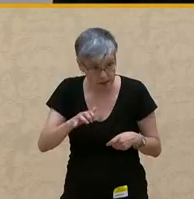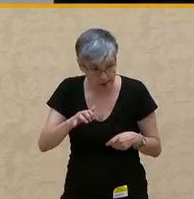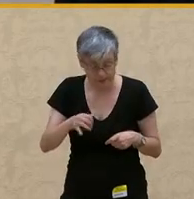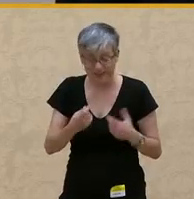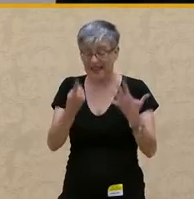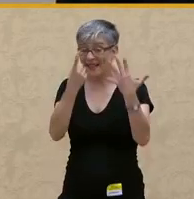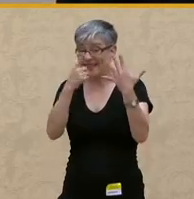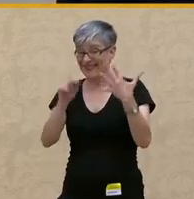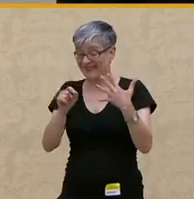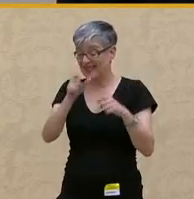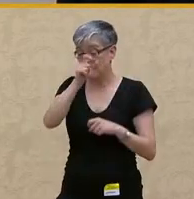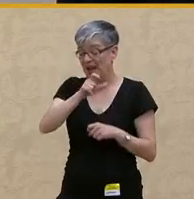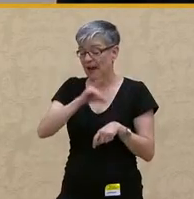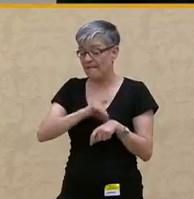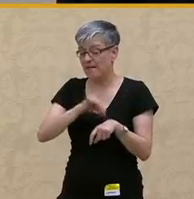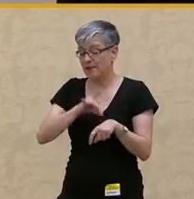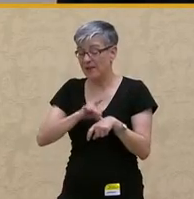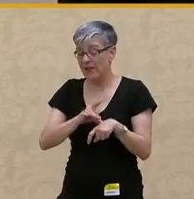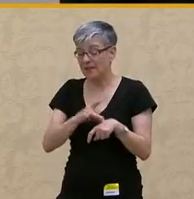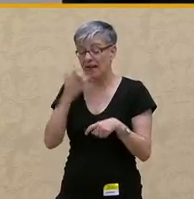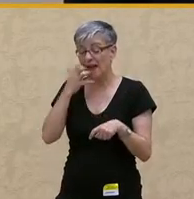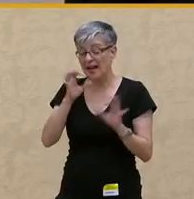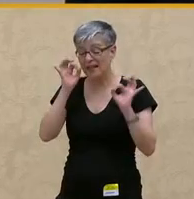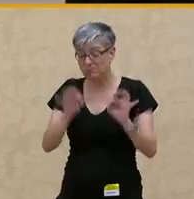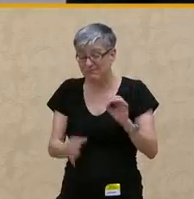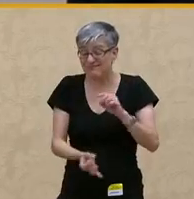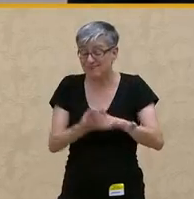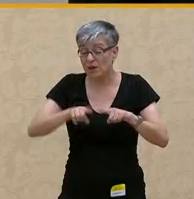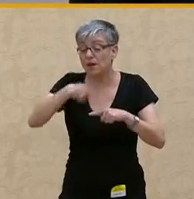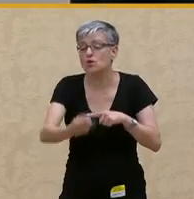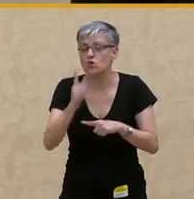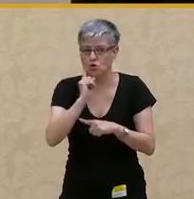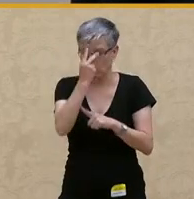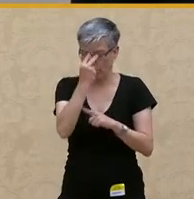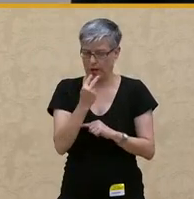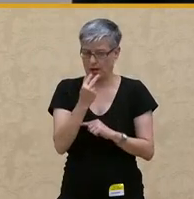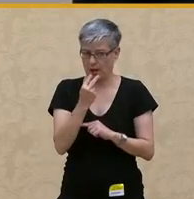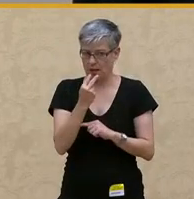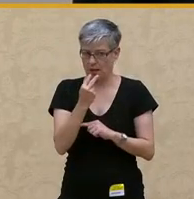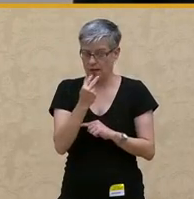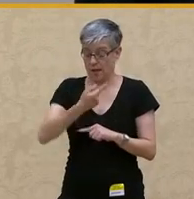raras detectadas que causan sordoceguera. Y, de nuestro buen hacer, hemos descubierto estos dos